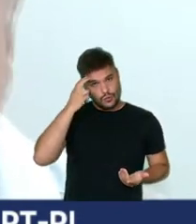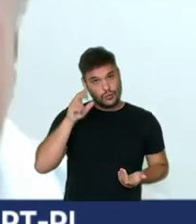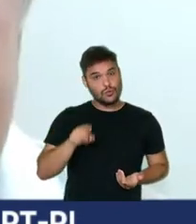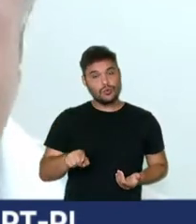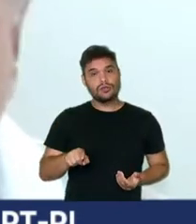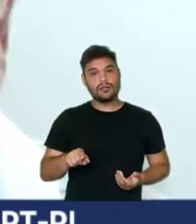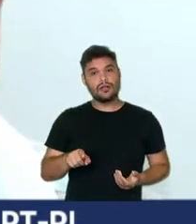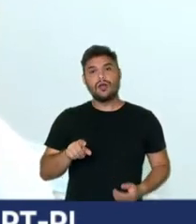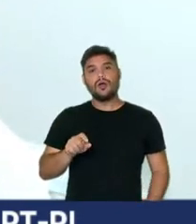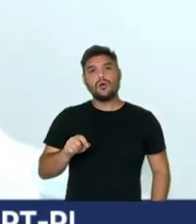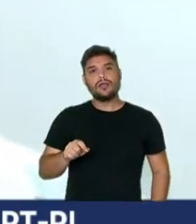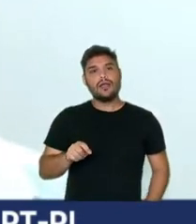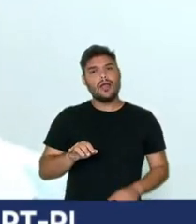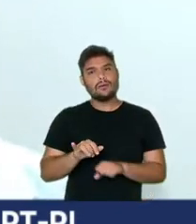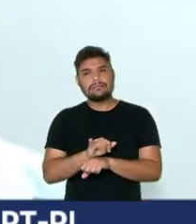ENFIM UMA LEI QUE AJUDA A FAZER DA CULTURA UM MEIO DE